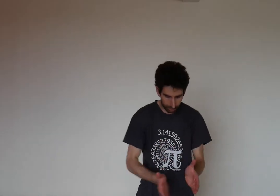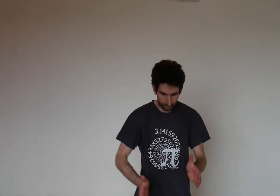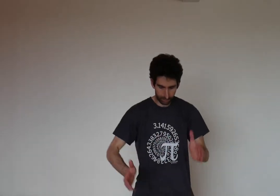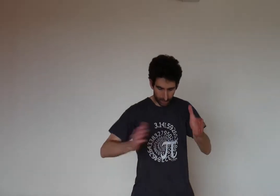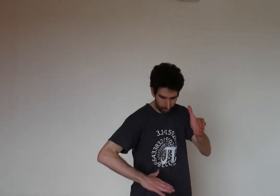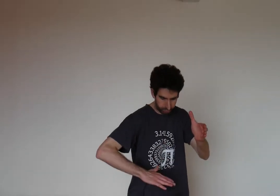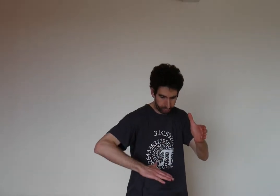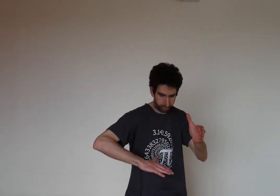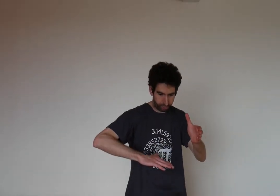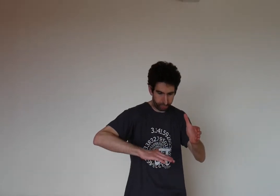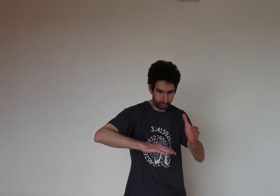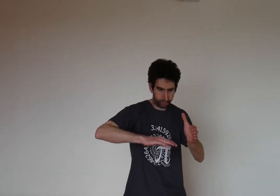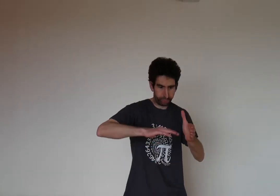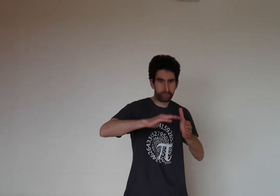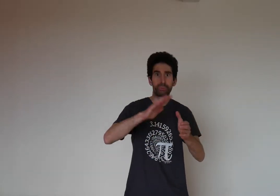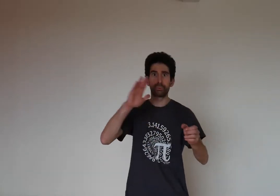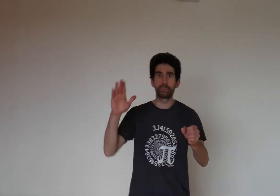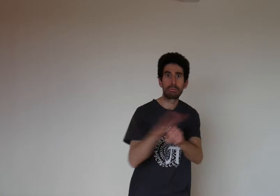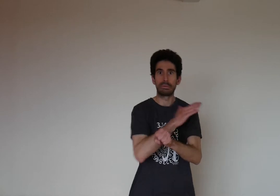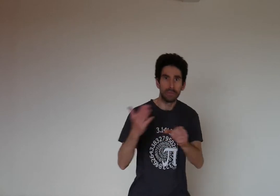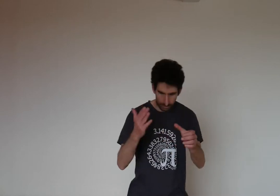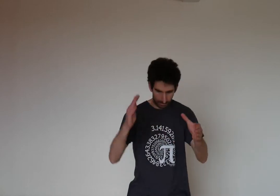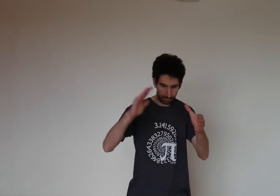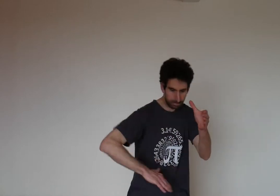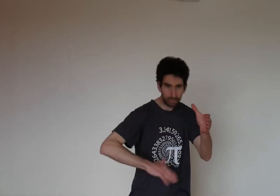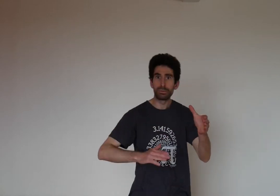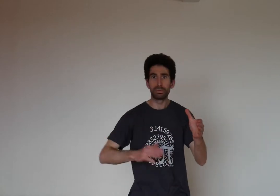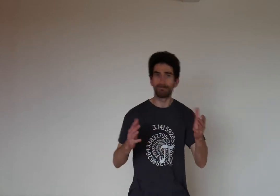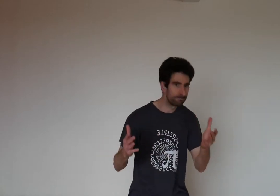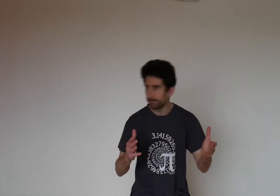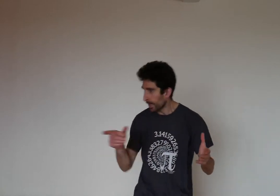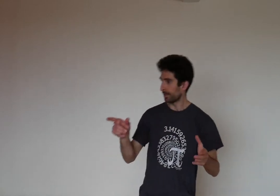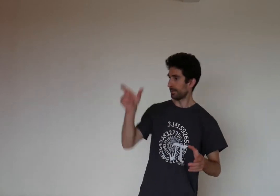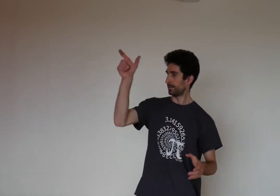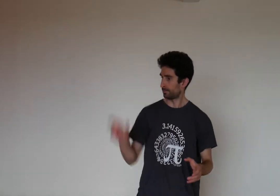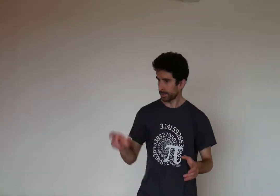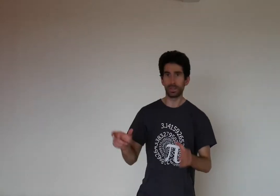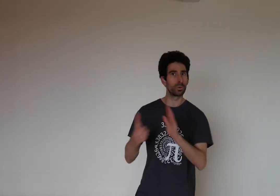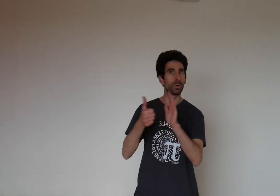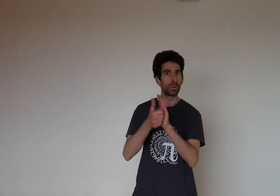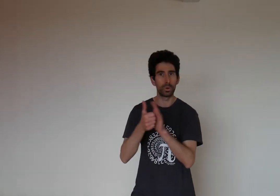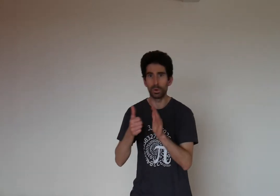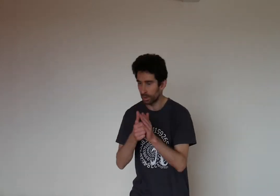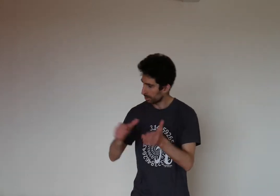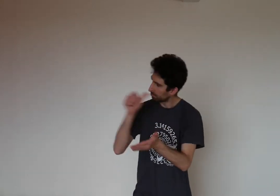Une fois la fosse d'aisance complète, comment la vider ? Des personnes étaient payées